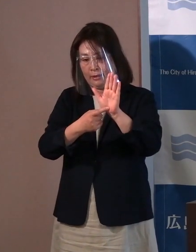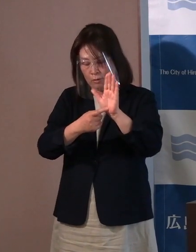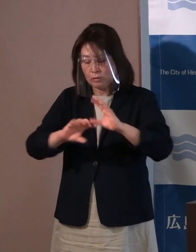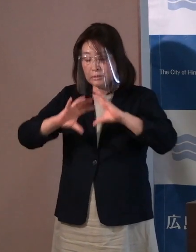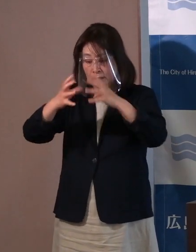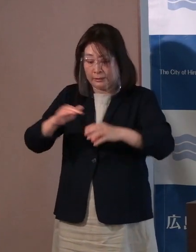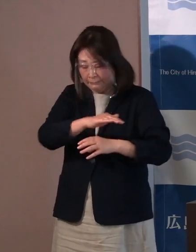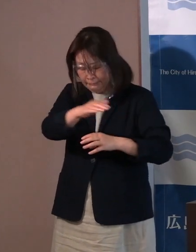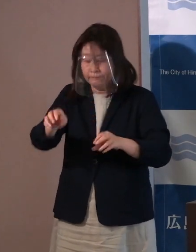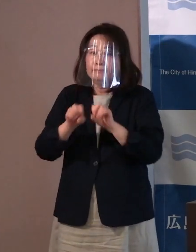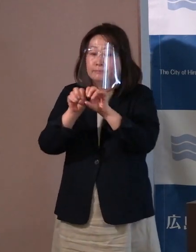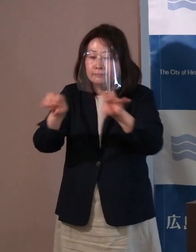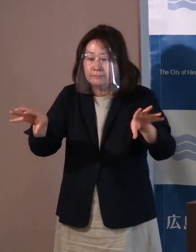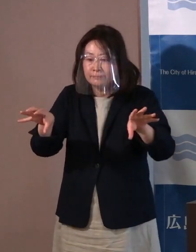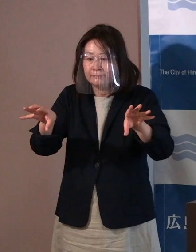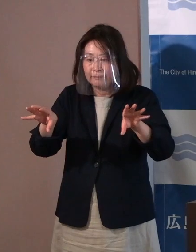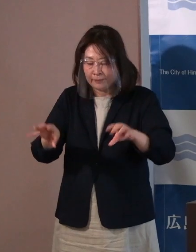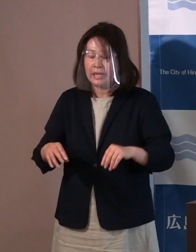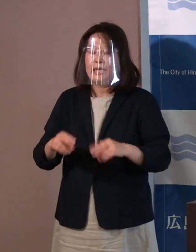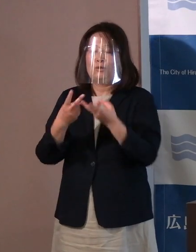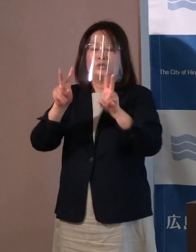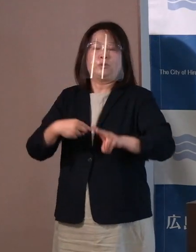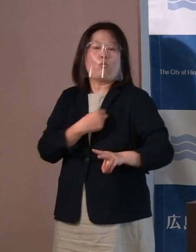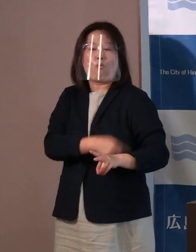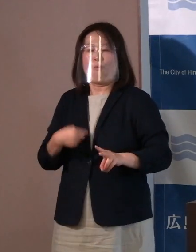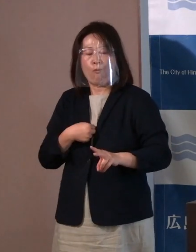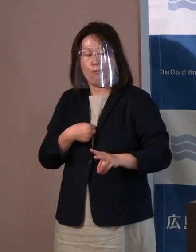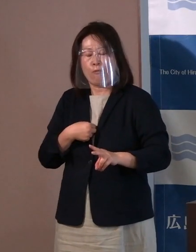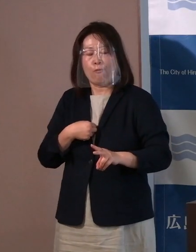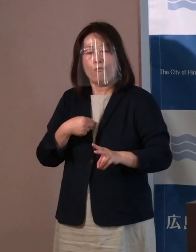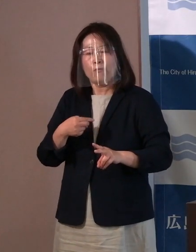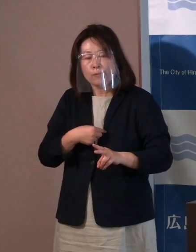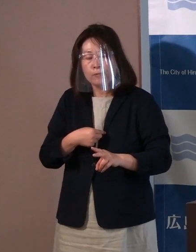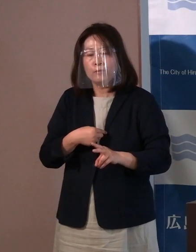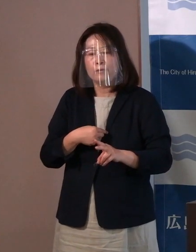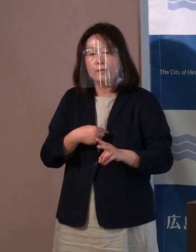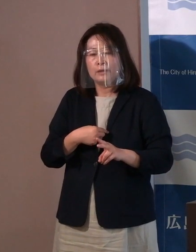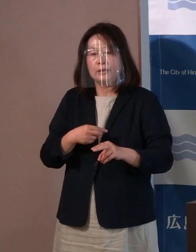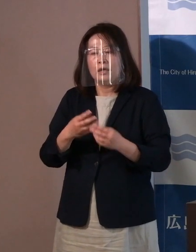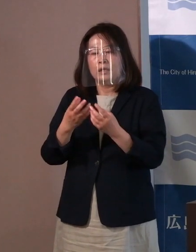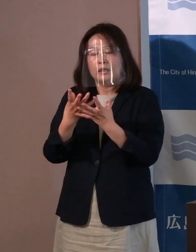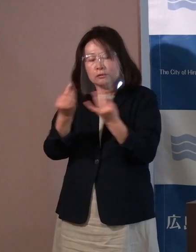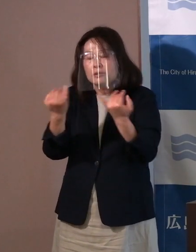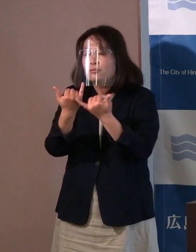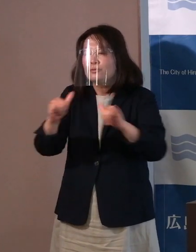平和を願う｢ヒロシマの心｣を 多くの人に共有してもらうために､